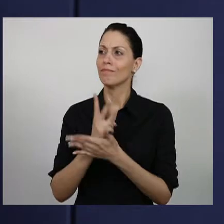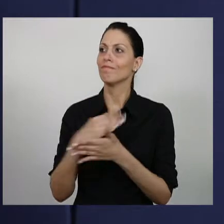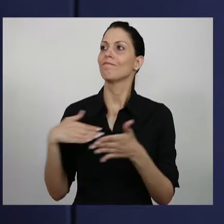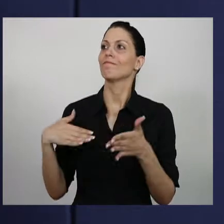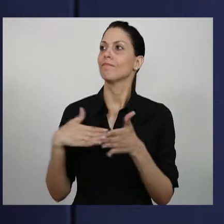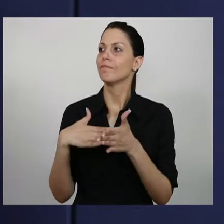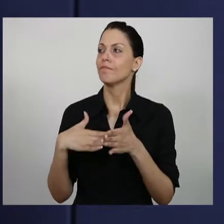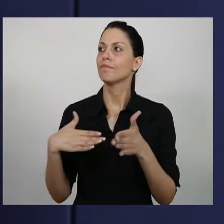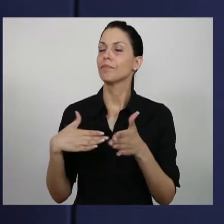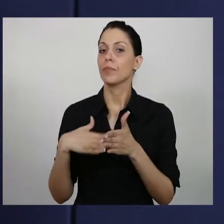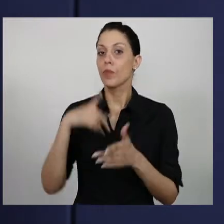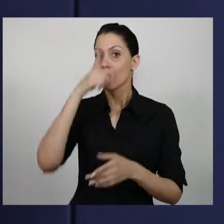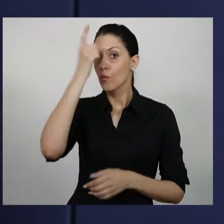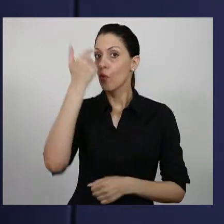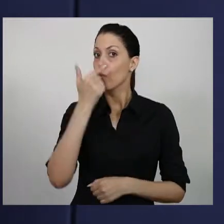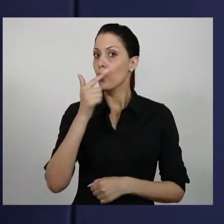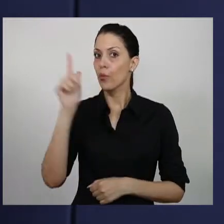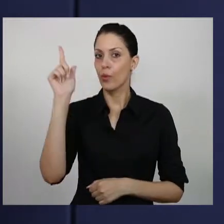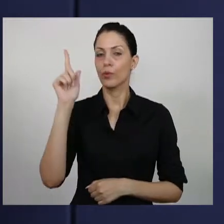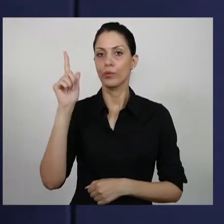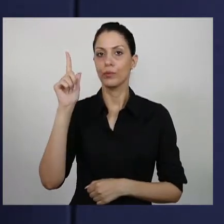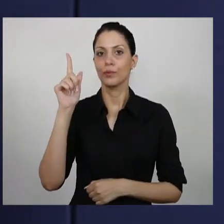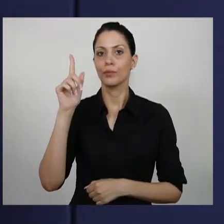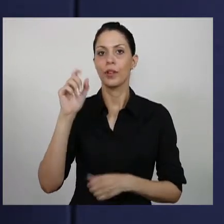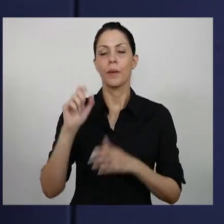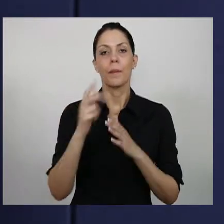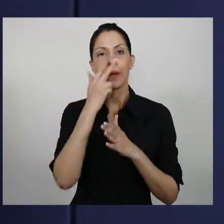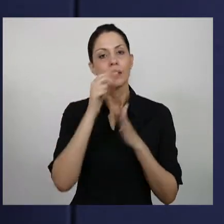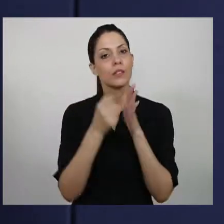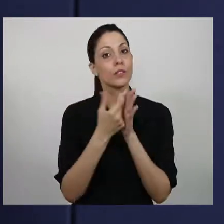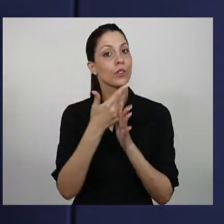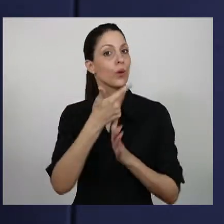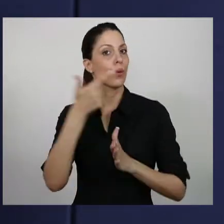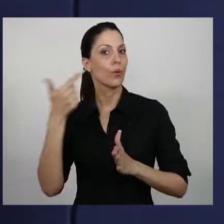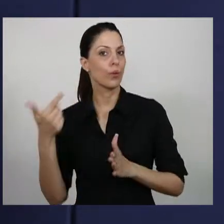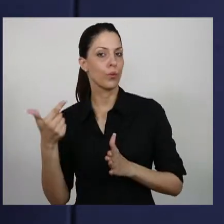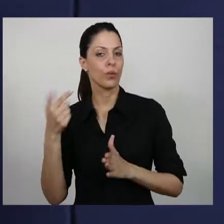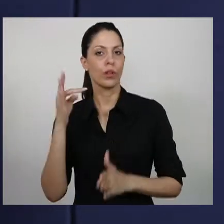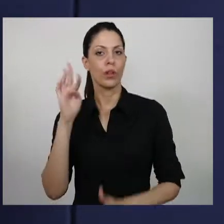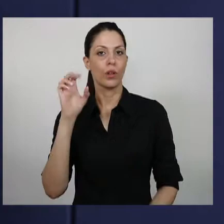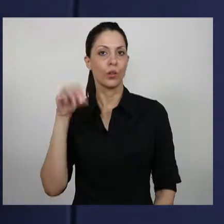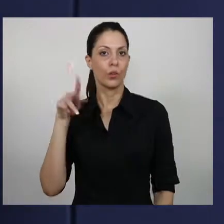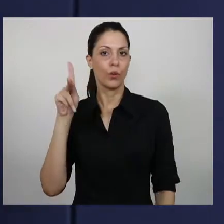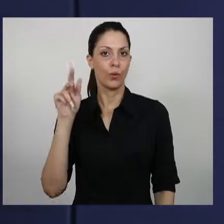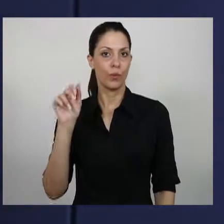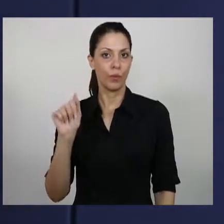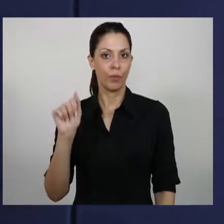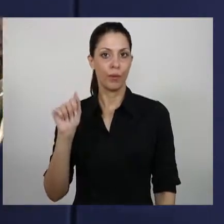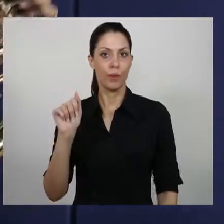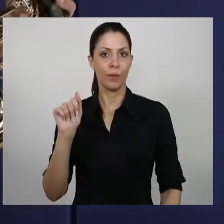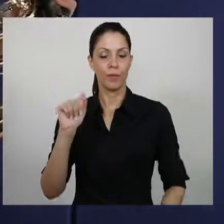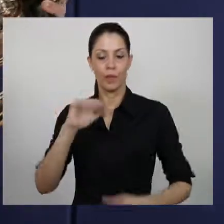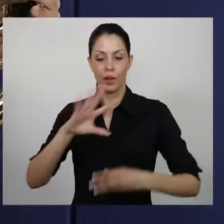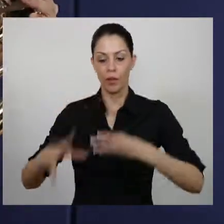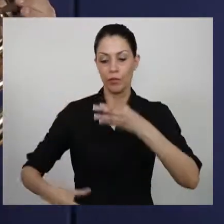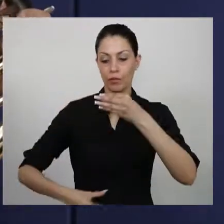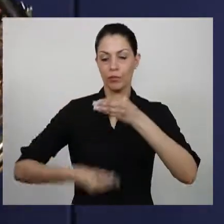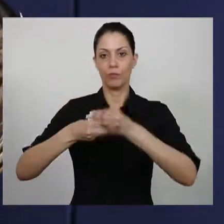Então eles inventaram um outro sistema que seria umas segunda trompa embaixo dessa daqui,